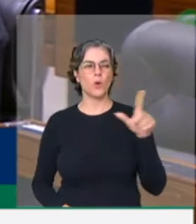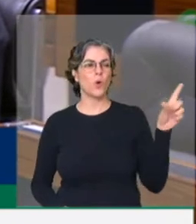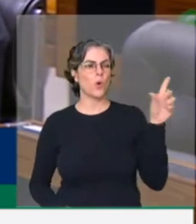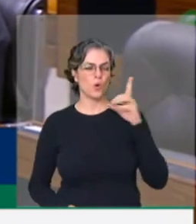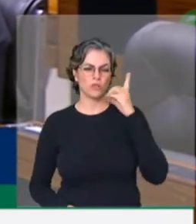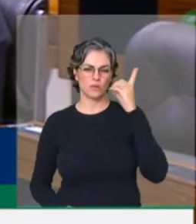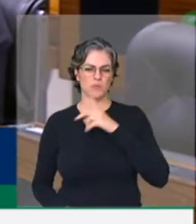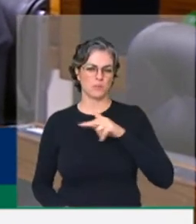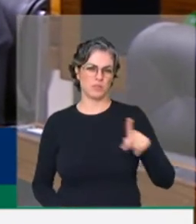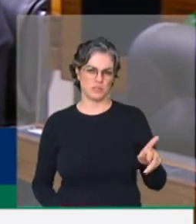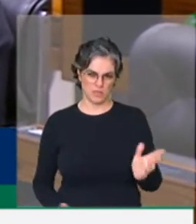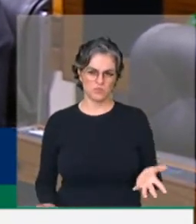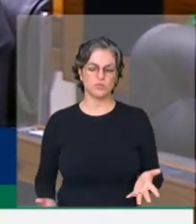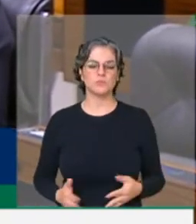OUTRO DEPUTADO PRESIDIA ESSA CASA SOLICITANDO A REDUÇÃO